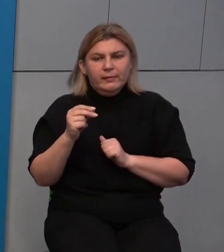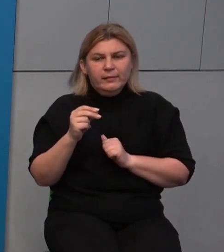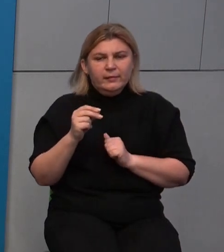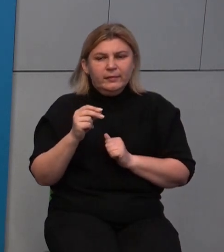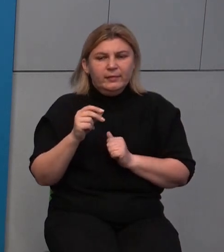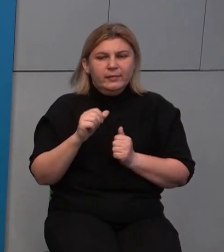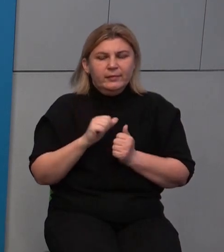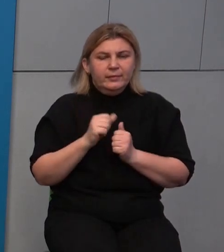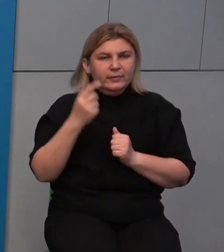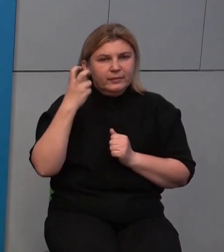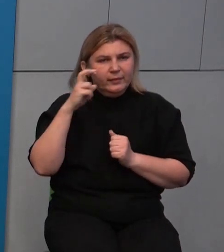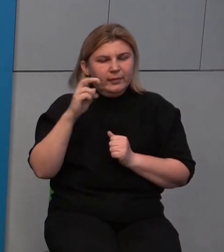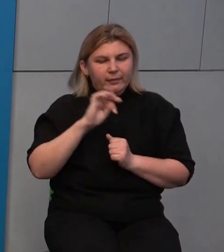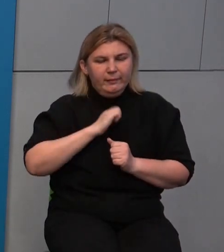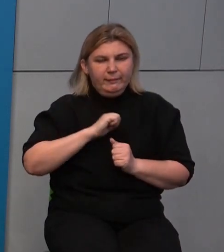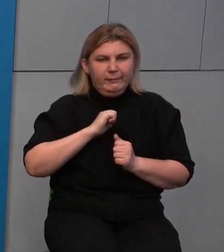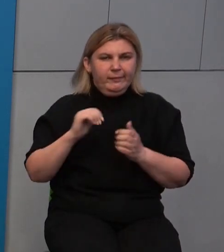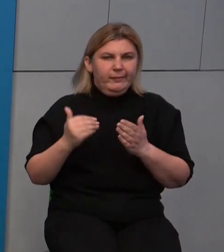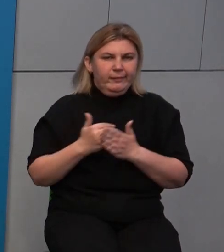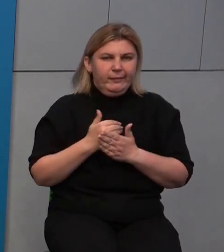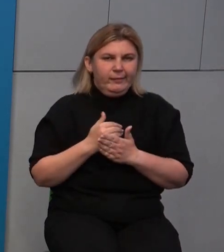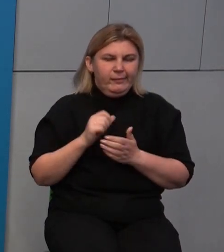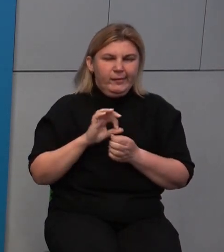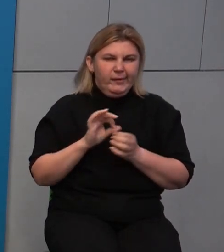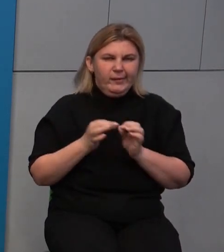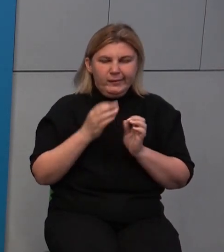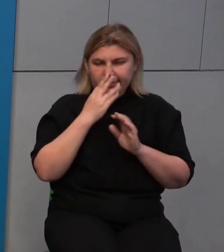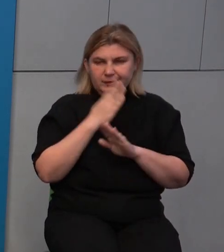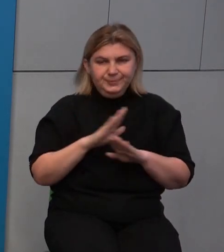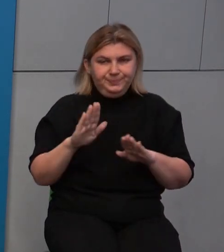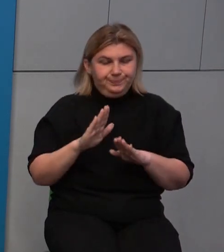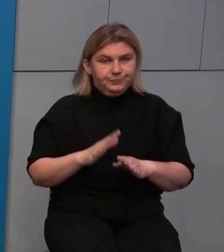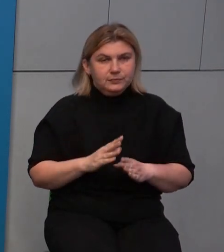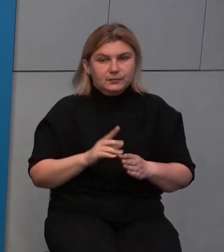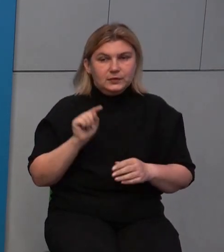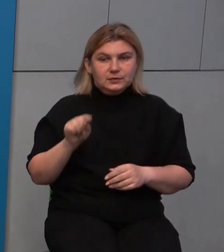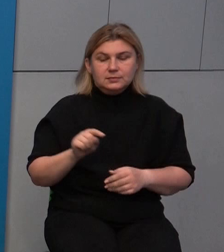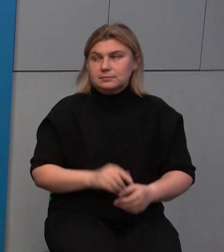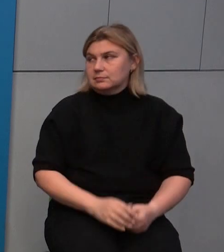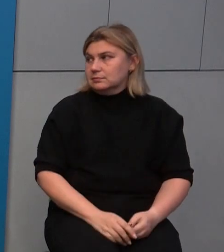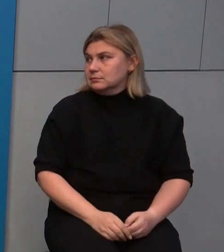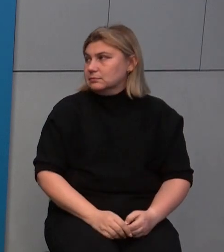musiałby siebie wymyślić na nowo, gdyby nie opublikował tej powieści.